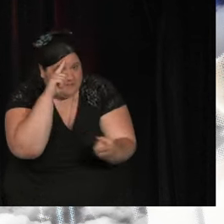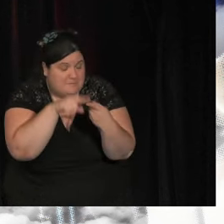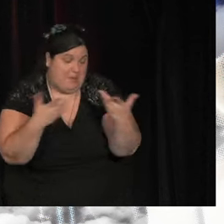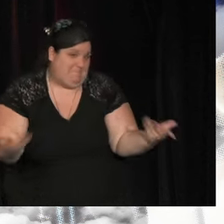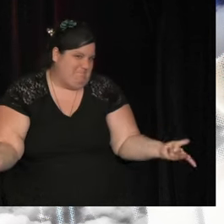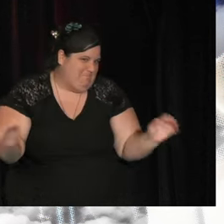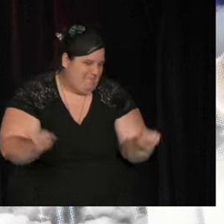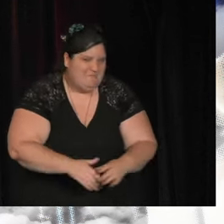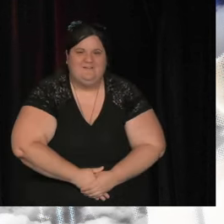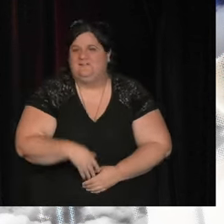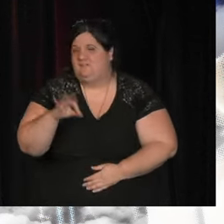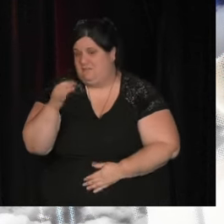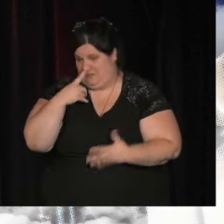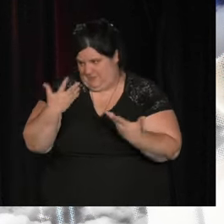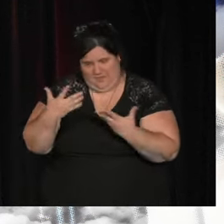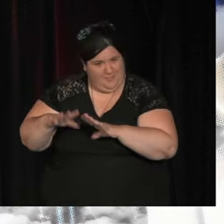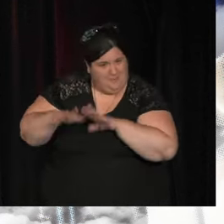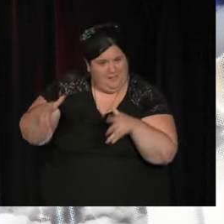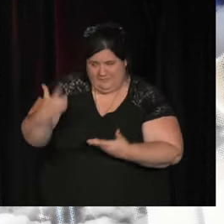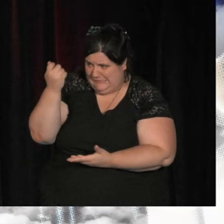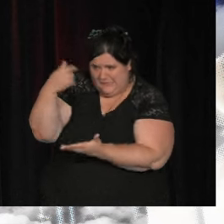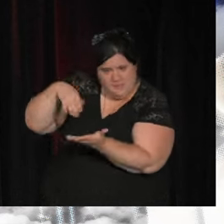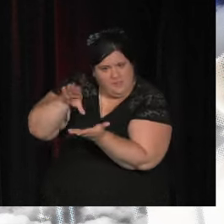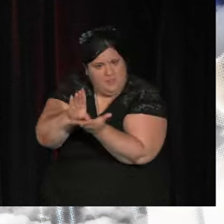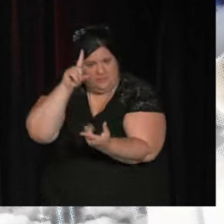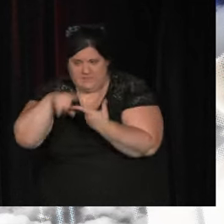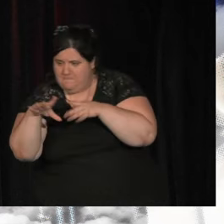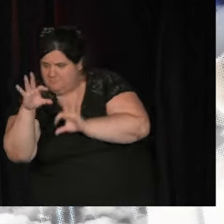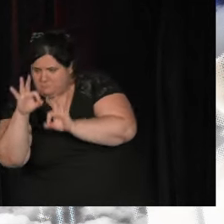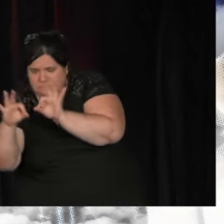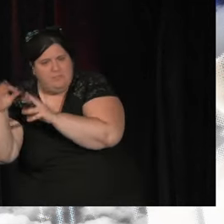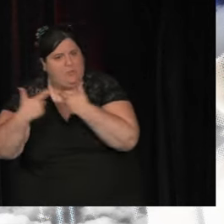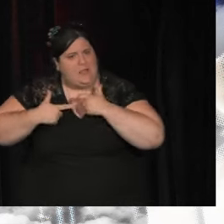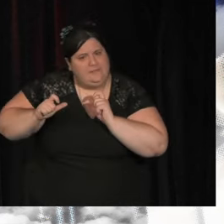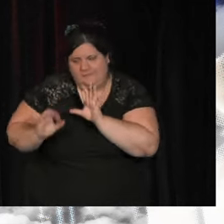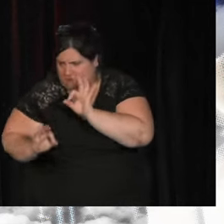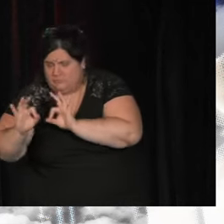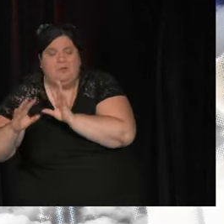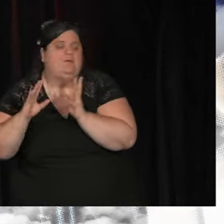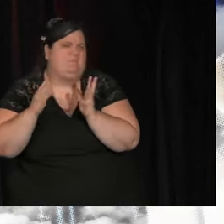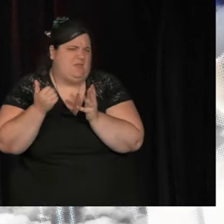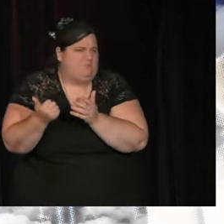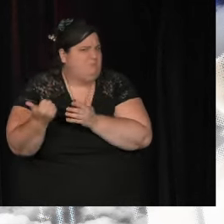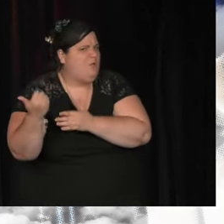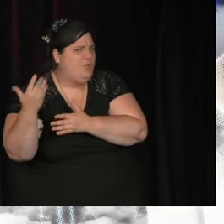plus en plus dedans, il y a beaucoup plus d'options d'accessibilité et de toute façon, en ligne, tu peux trouver quand même pas mal de ressources. Je crois que (Mark Brown) a fait des séries de vidéos autour de